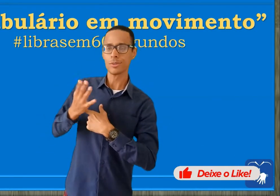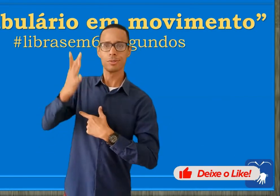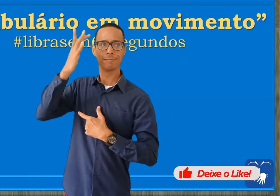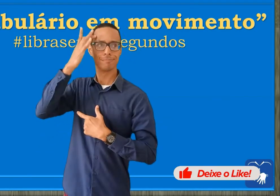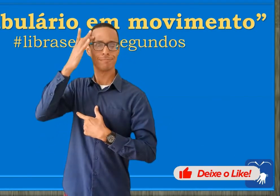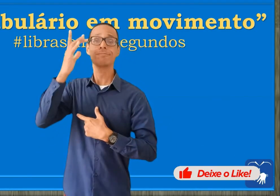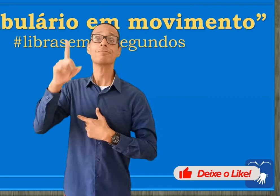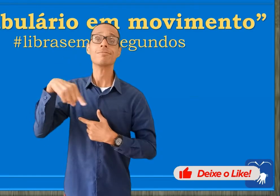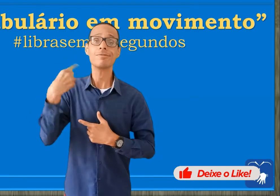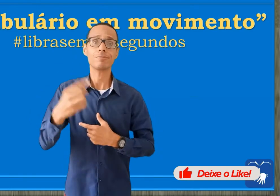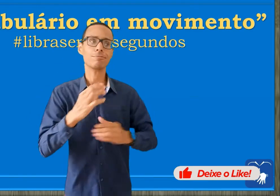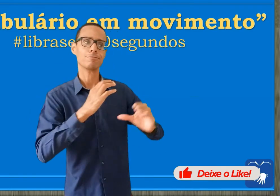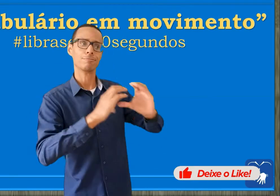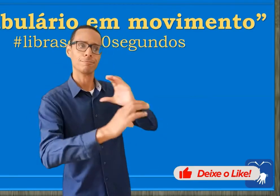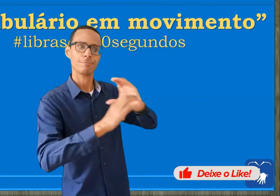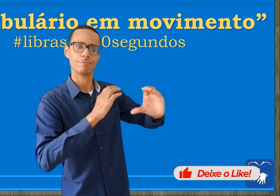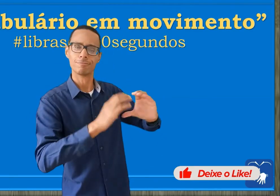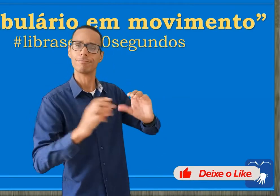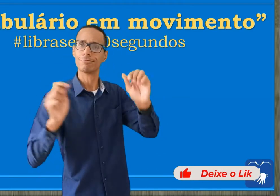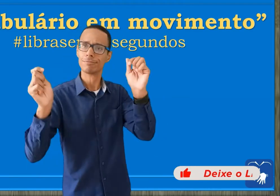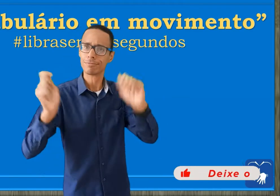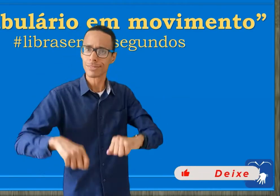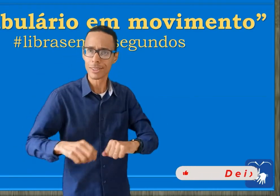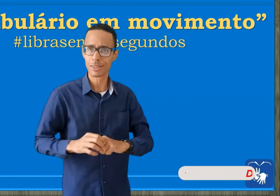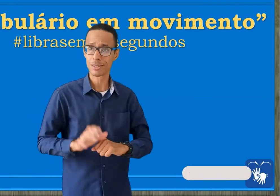para depois termos um diálogo mais tranquilo.